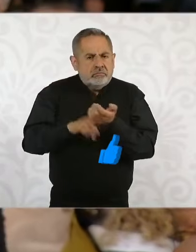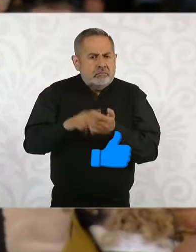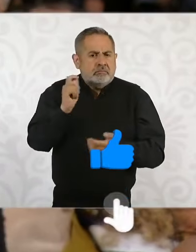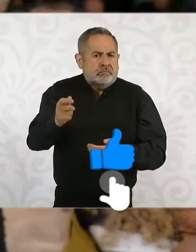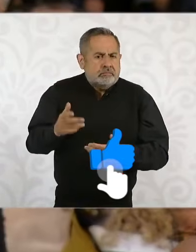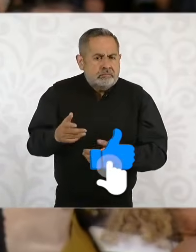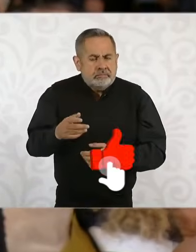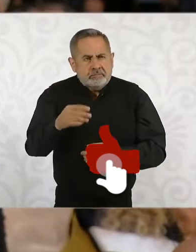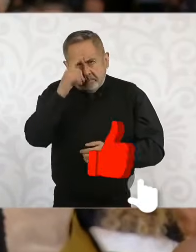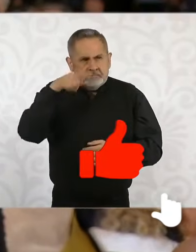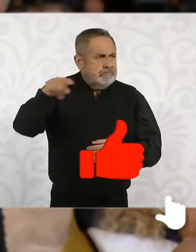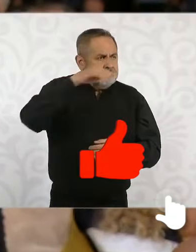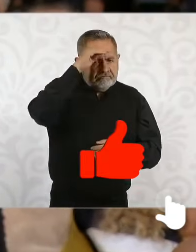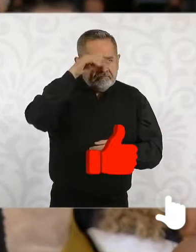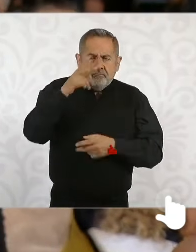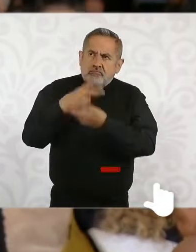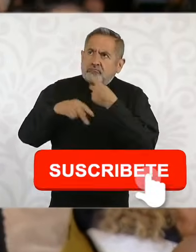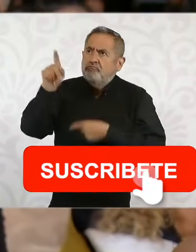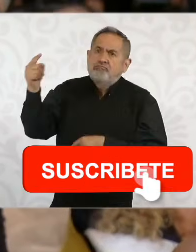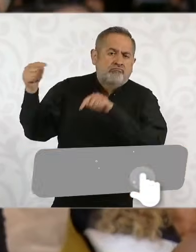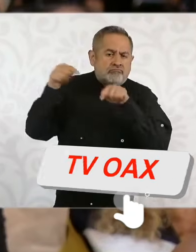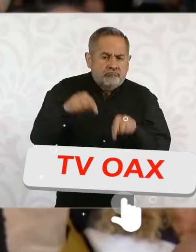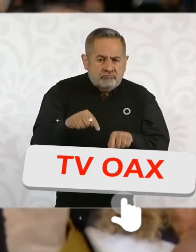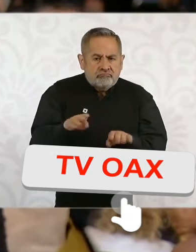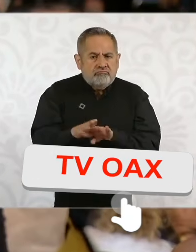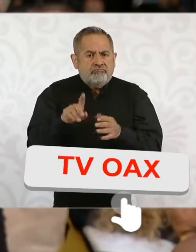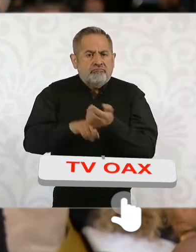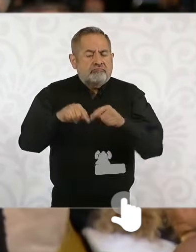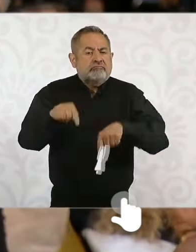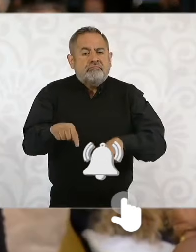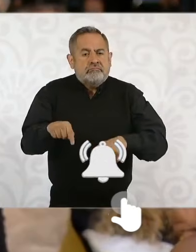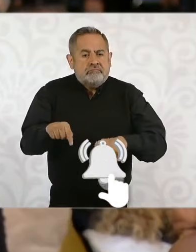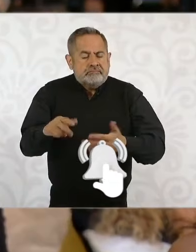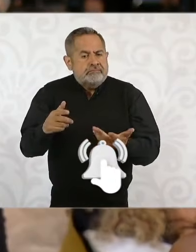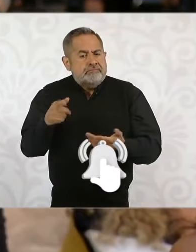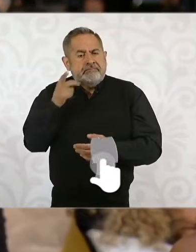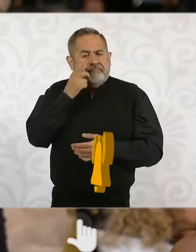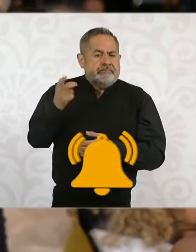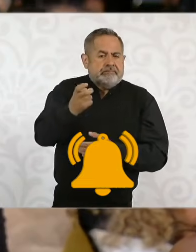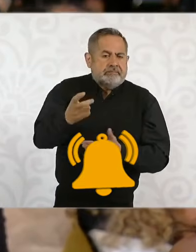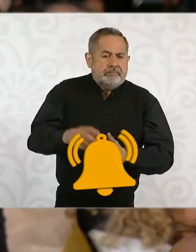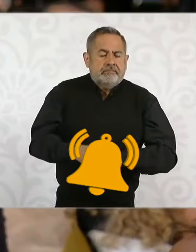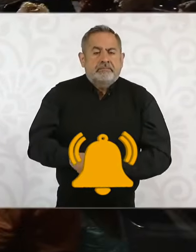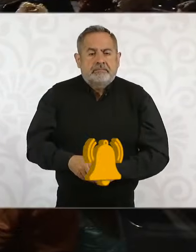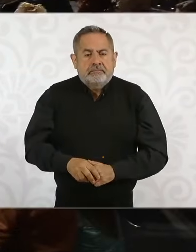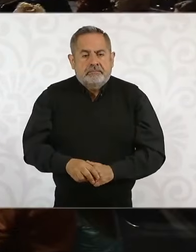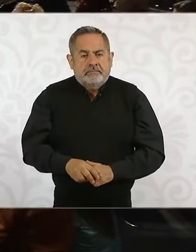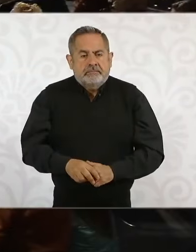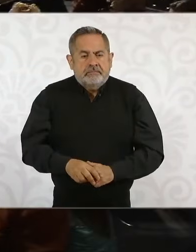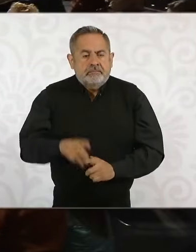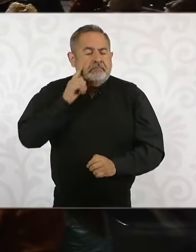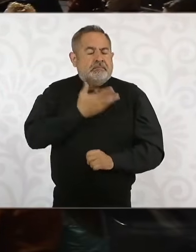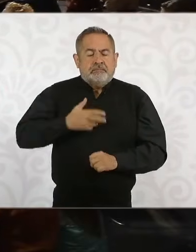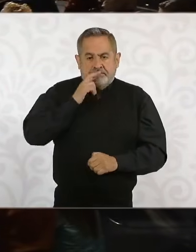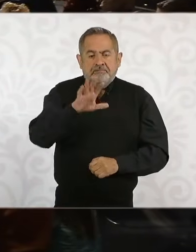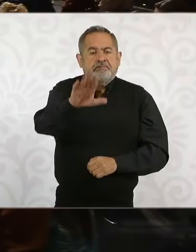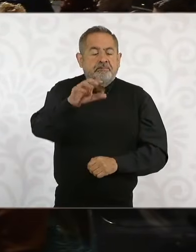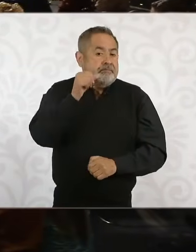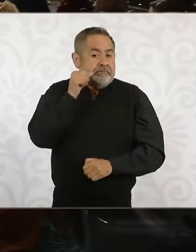ustedes que venga esta inversión y esta inversión? Ayer estuvo aquí la presidenta del Banco Europeo